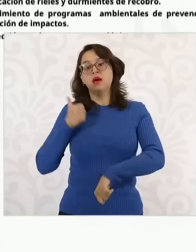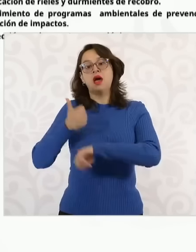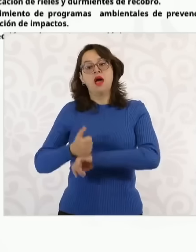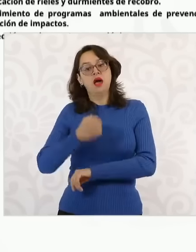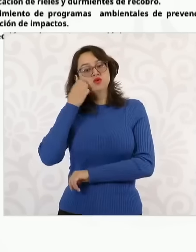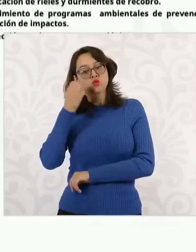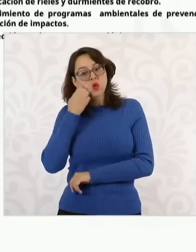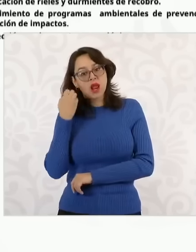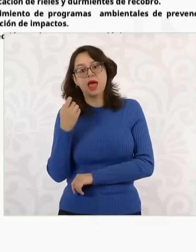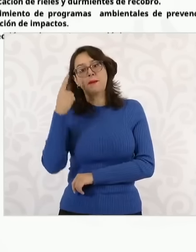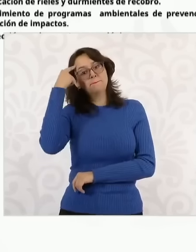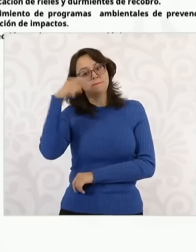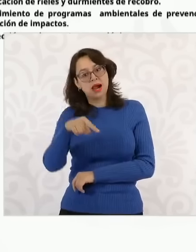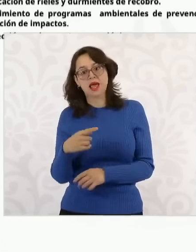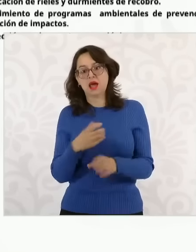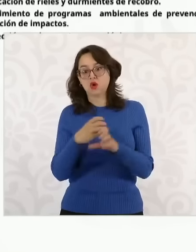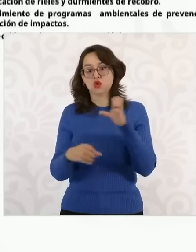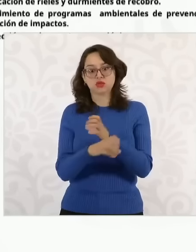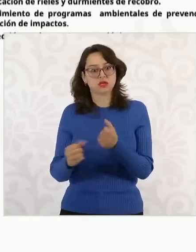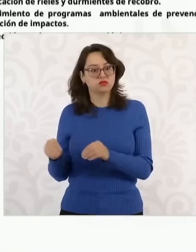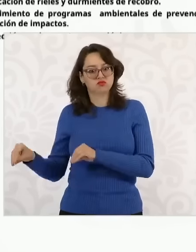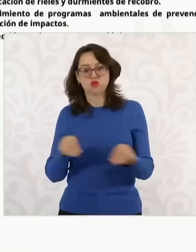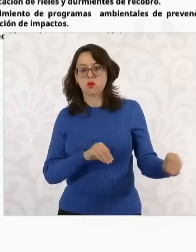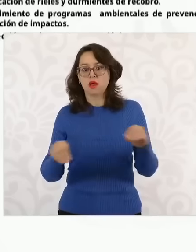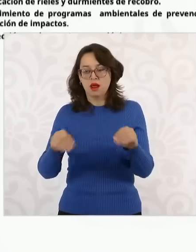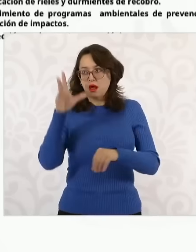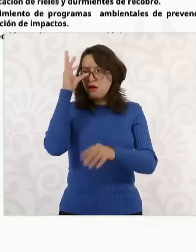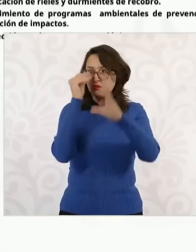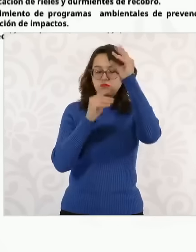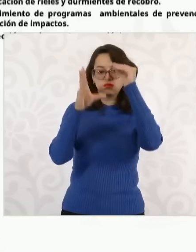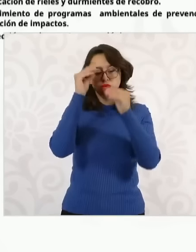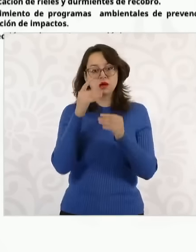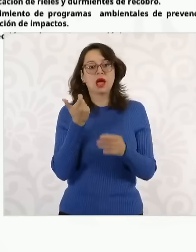de carga, reducir los el tráfico de carga en las vías en las carreteras, bajar los costos, asegurar